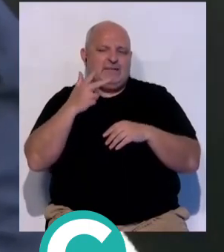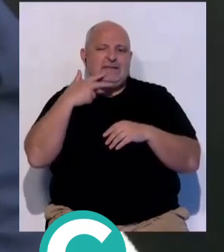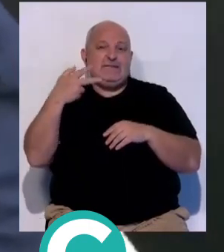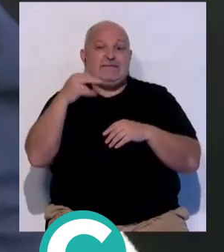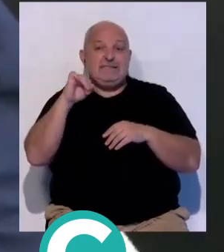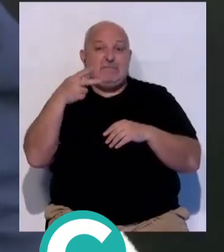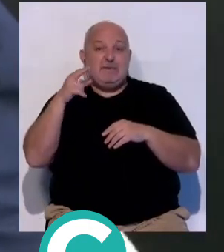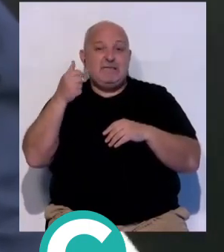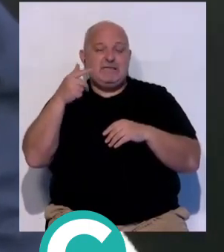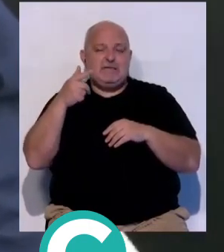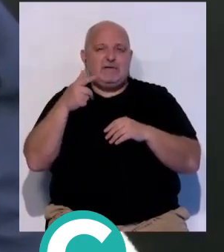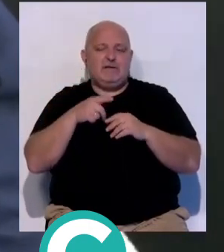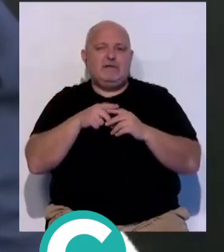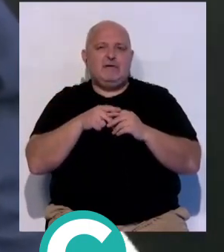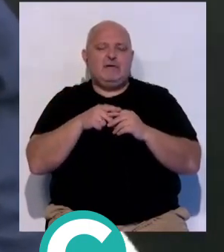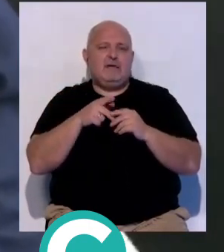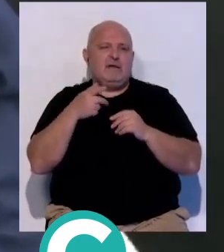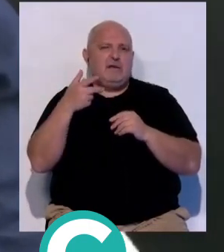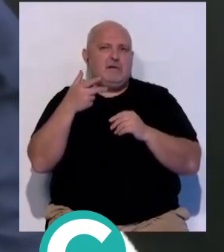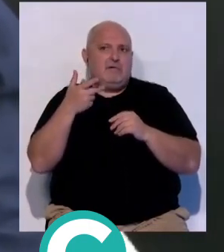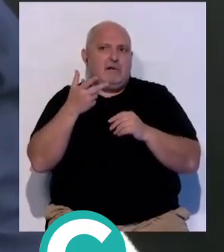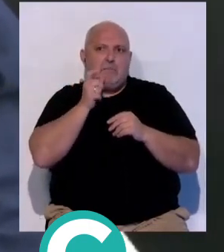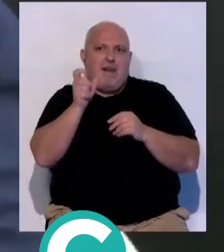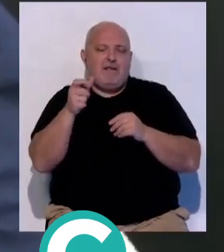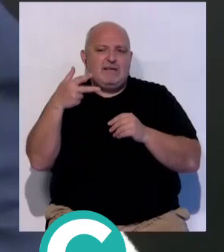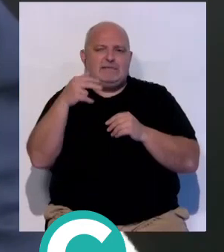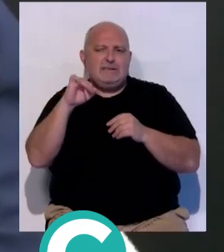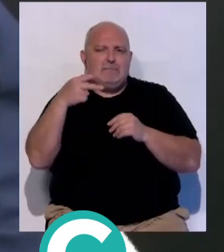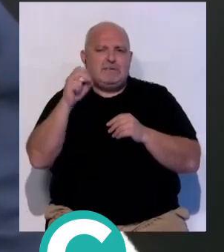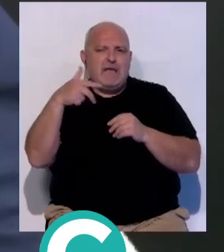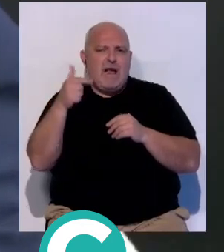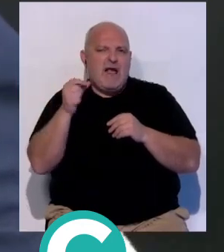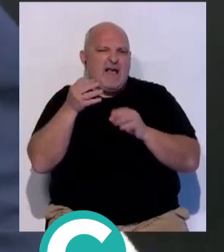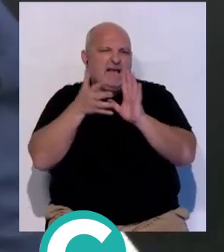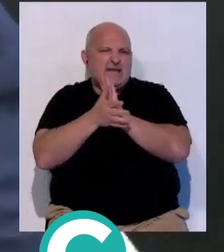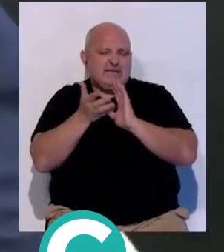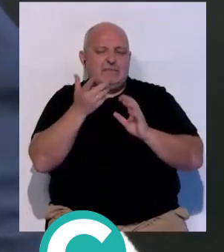pareció una fuerza enorme aquella para definir un individuo que es un chipichanga No de hecho esto